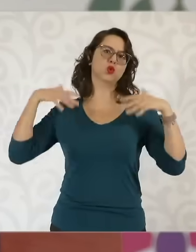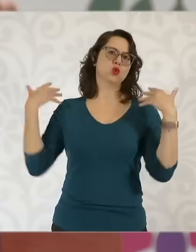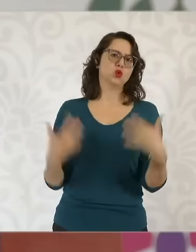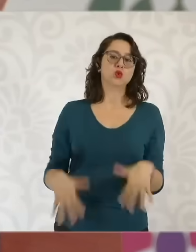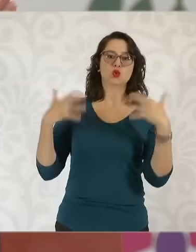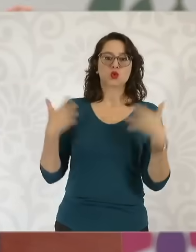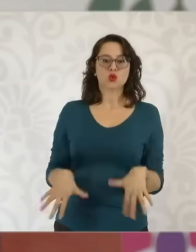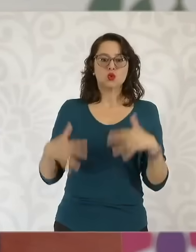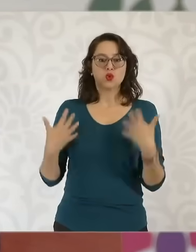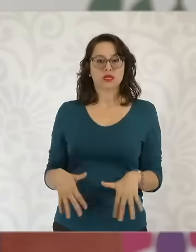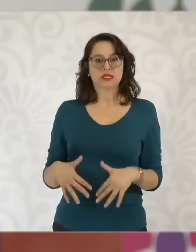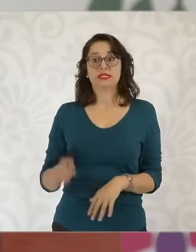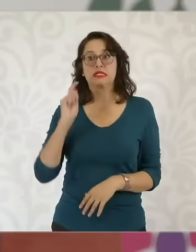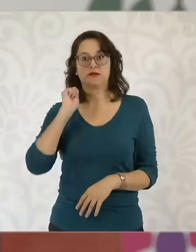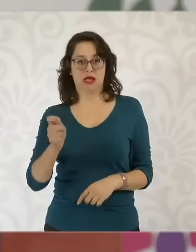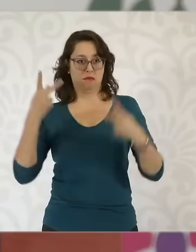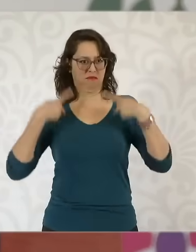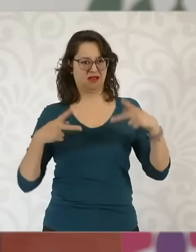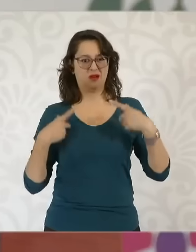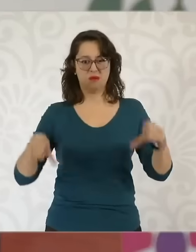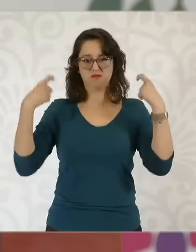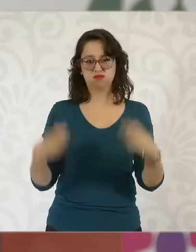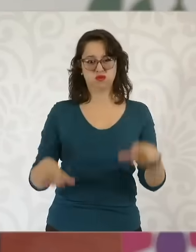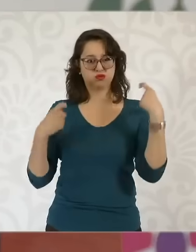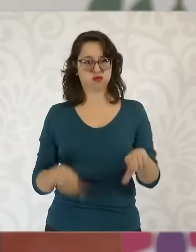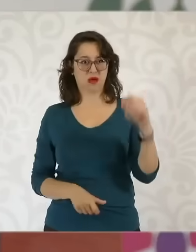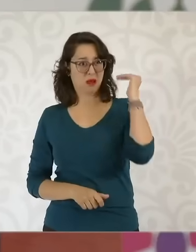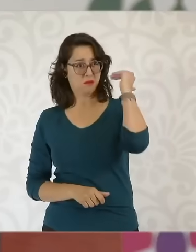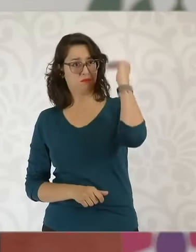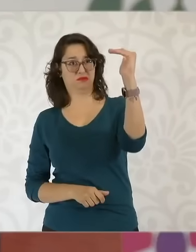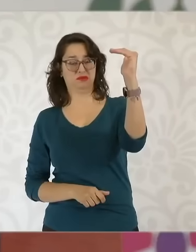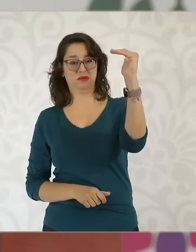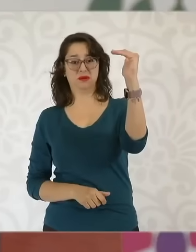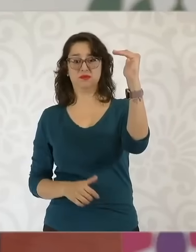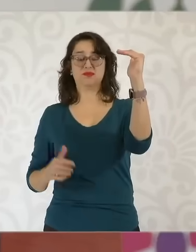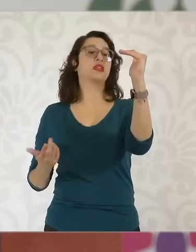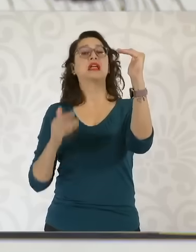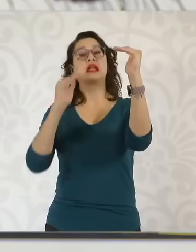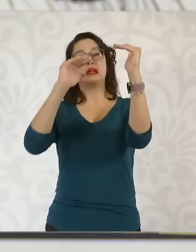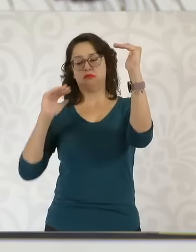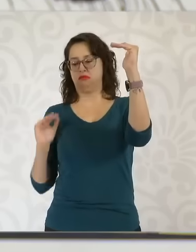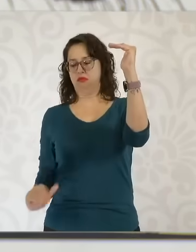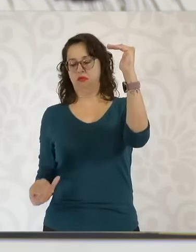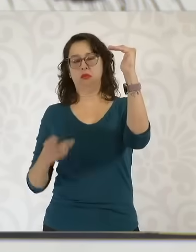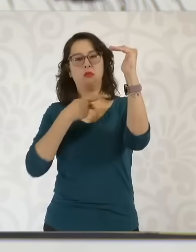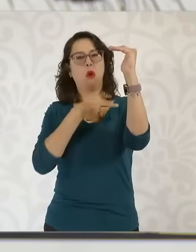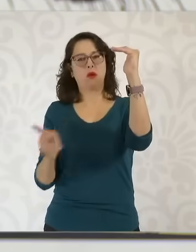entre los más ricos y los más pobres, durante el periodo de Calderón, la diferencia era de 35 veces